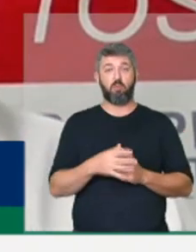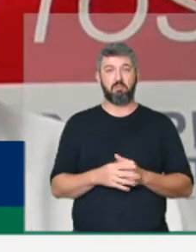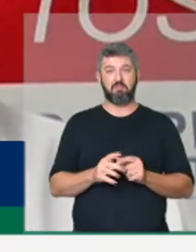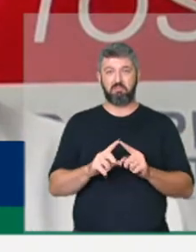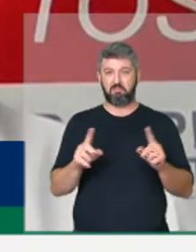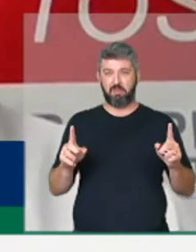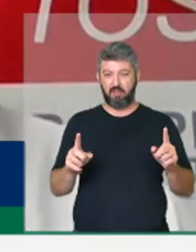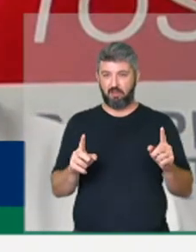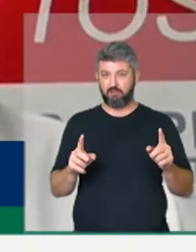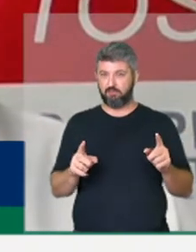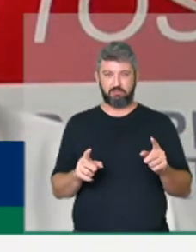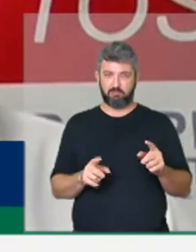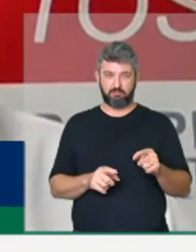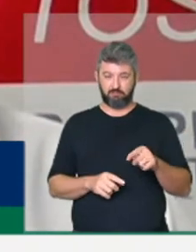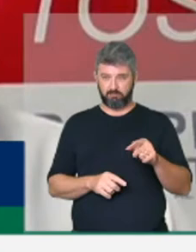[PRESIDENTE]: -- [DEPUTADO]: MUDAR NO